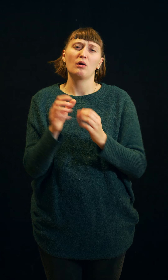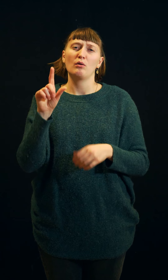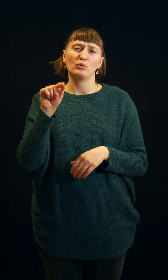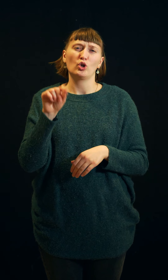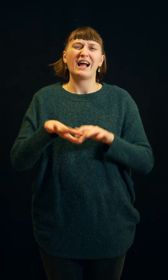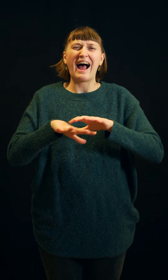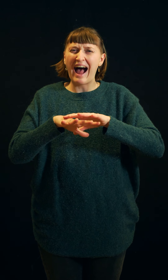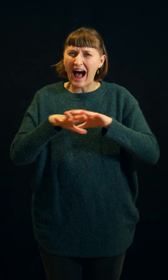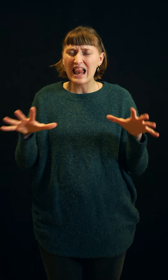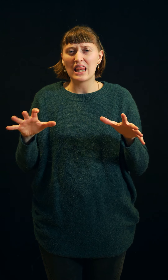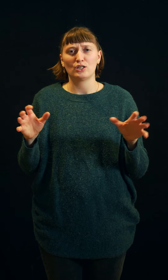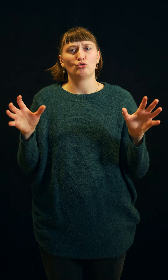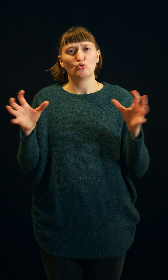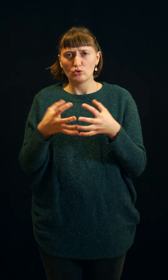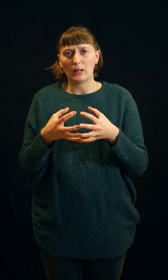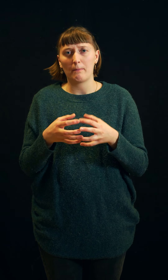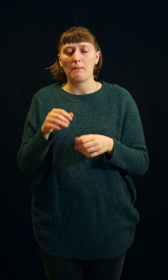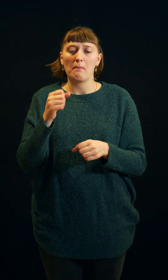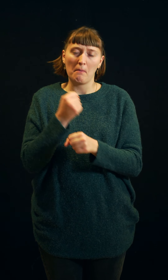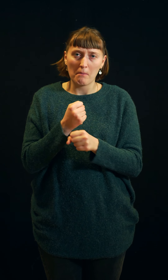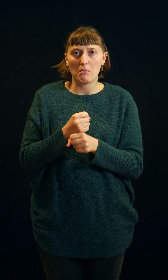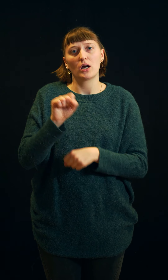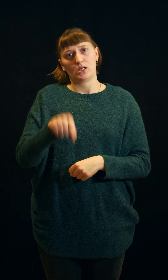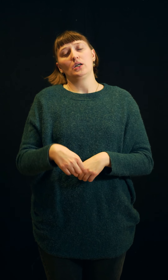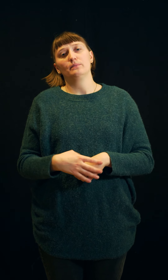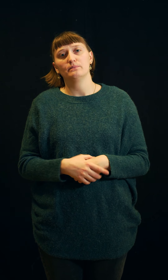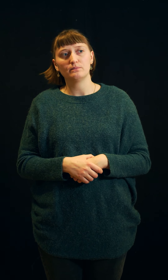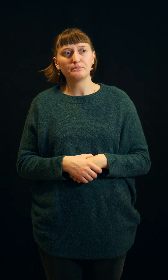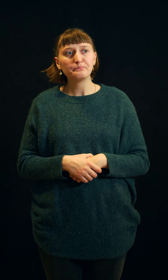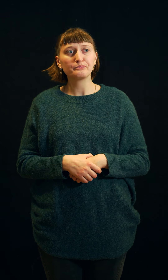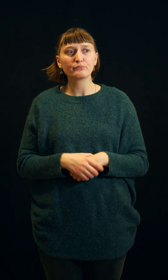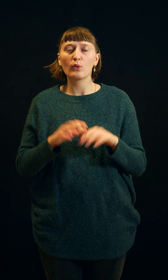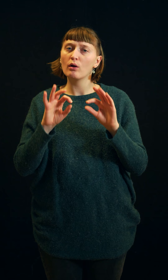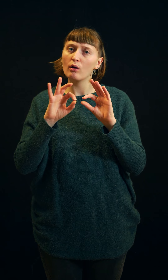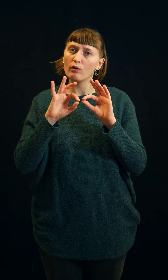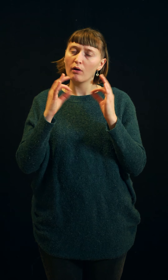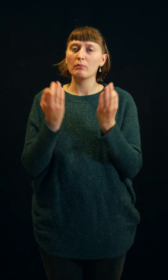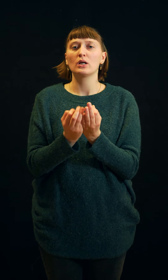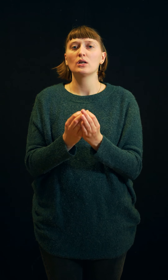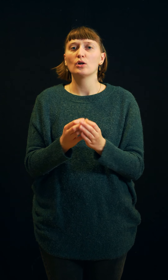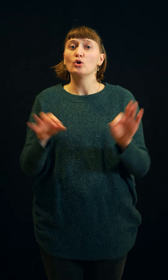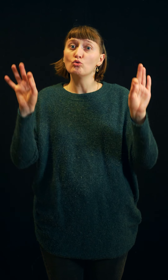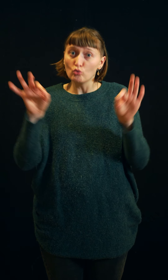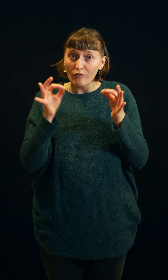Familie, das sind die mit denen man alles machen kann